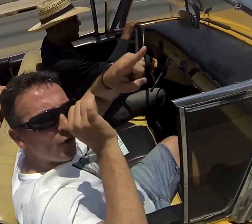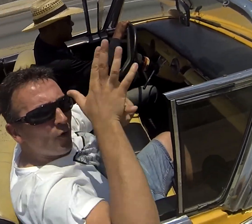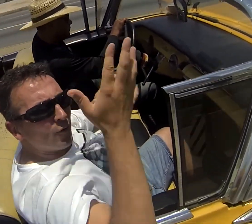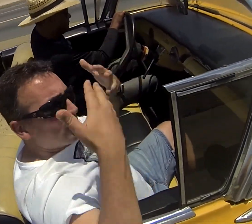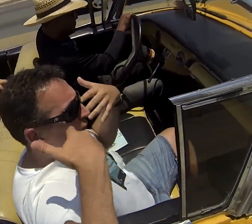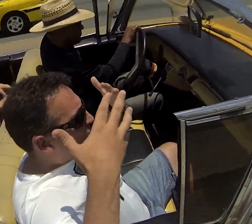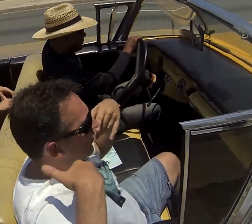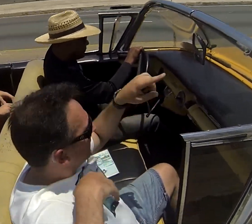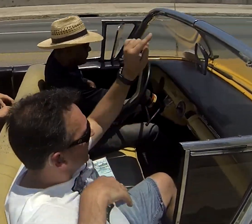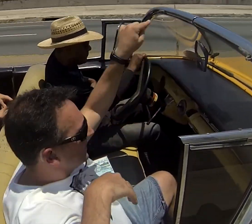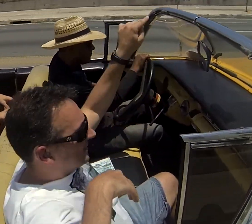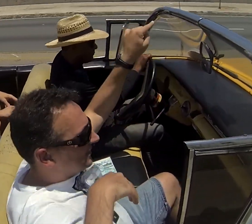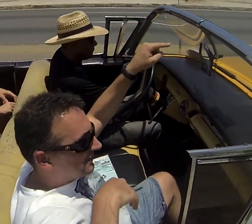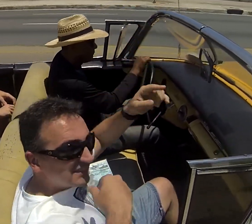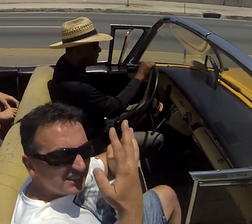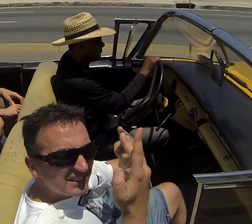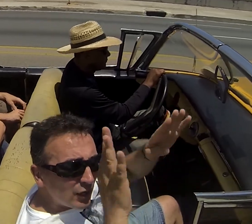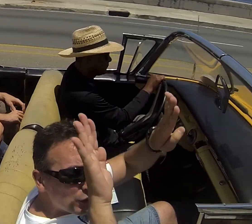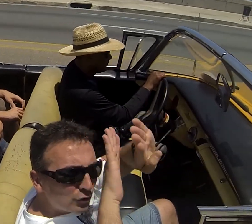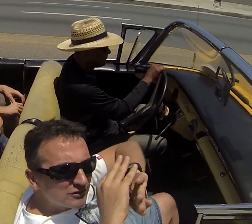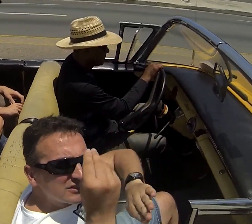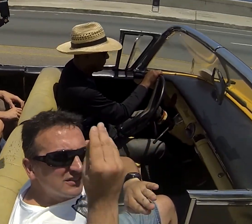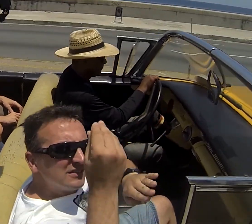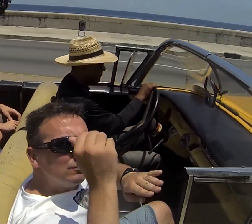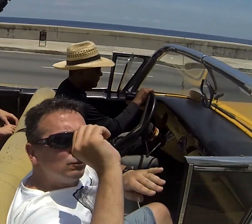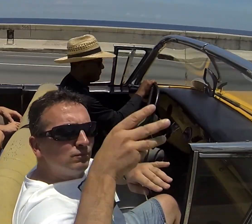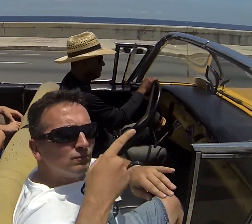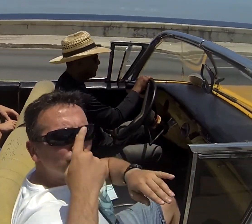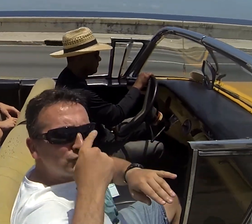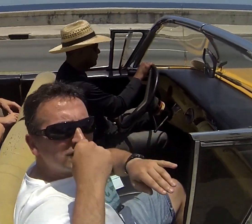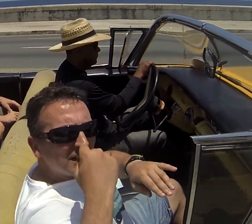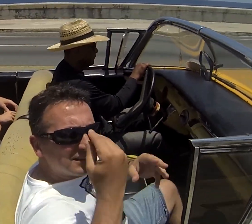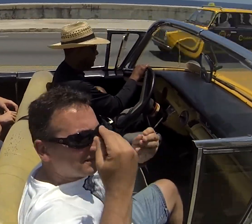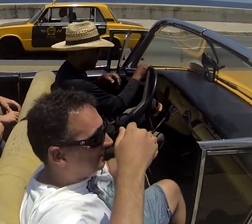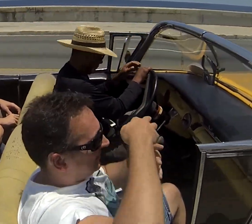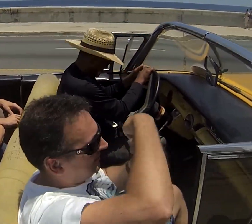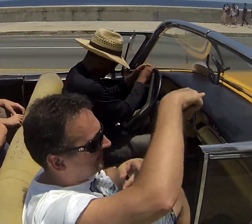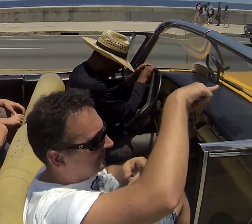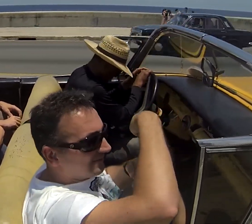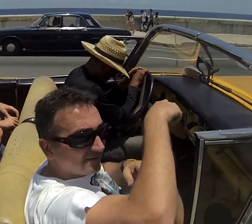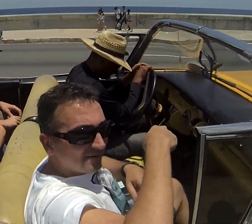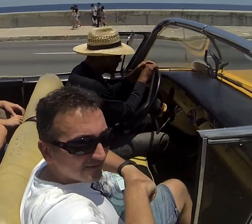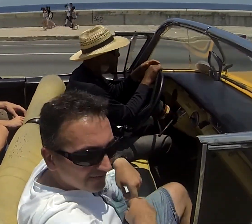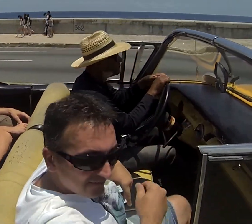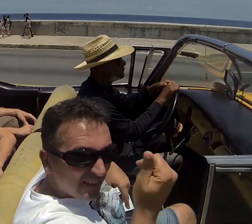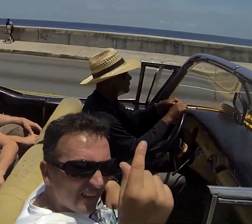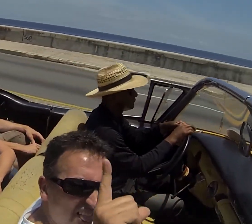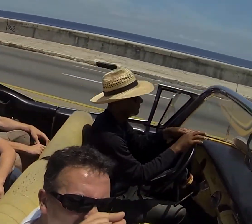Ahí está Malecón, por las noches suele haber mucha gente, muchas prostitutas y baratas